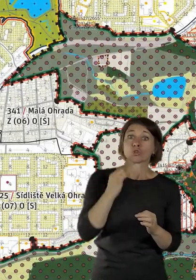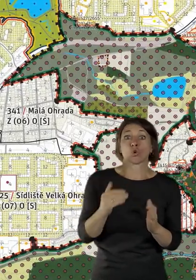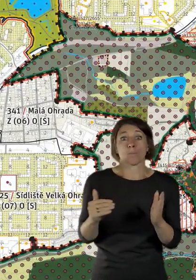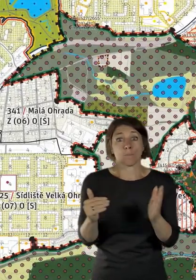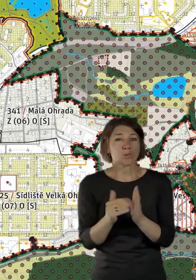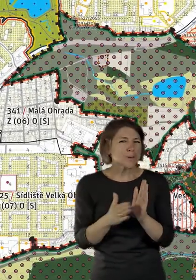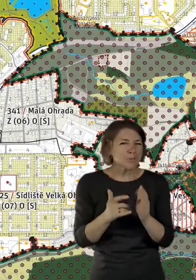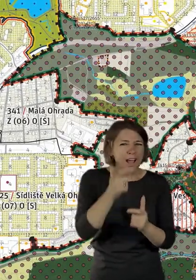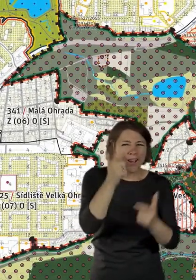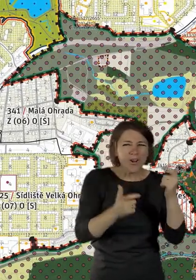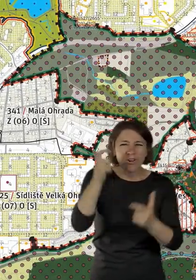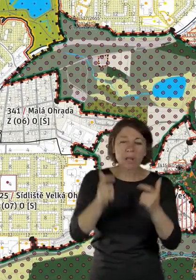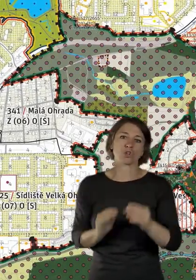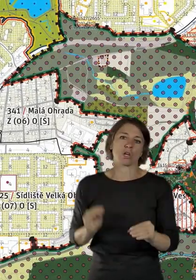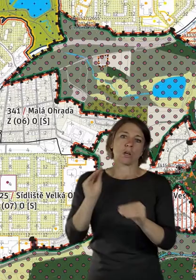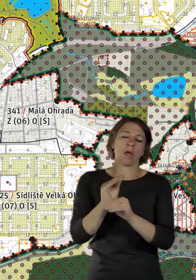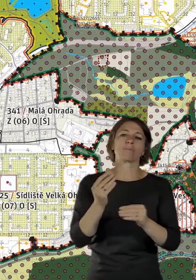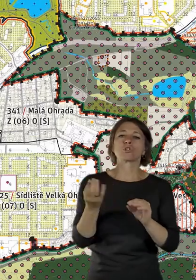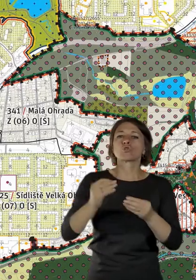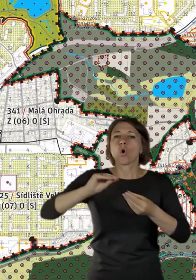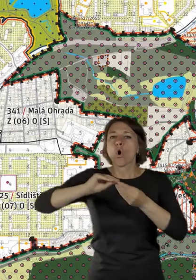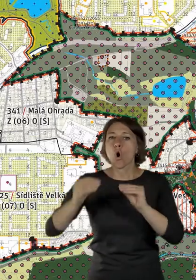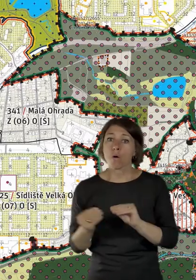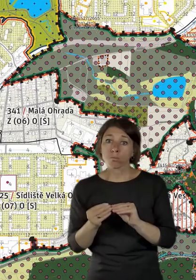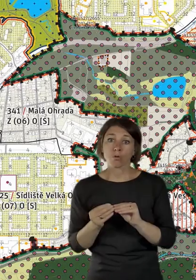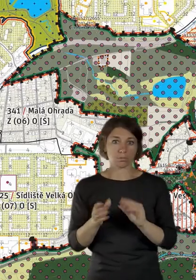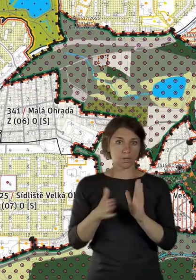i komerční vybavenost, například sídlištní obchodní centra.